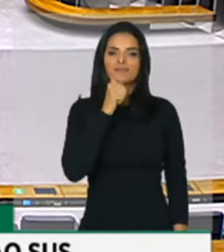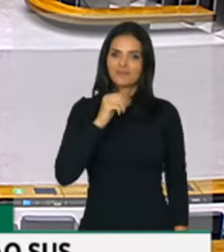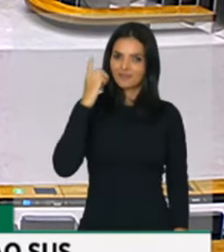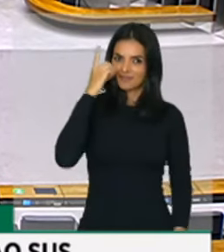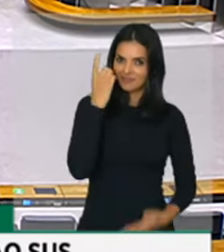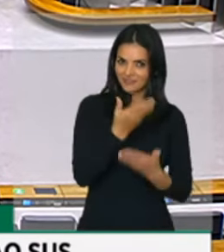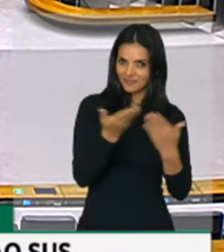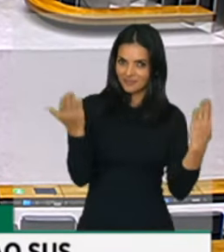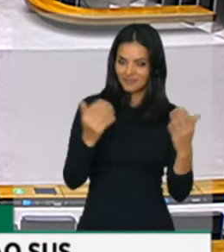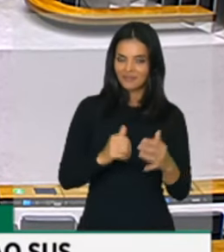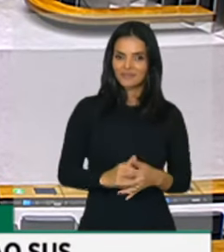ARTHUR LIRA, SENHORES DEPUTADOS, SENHORAS DEPUTADAS,